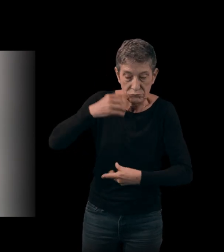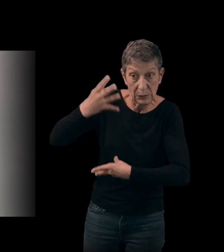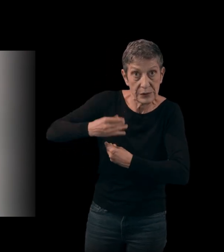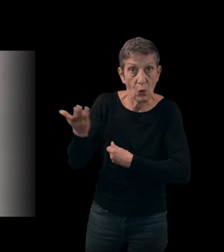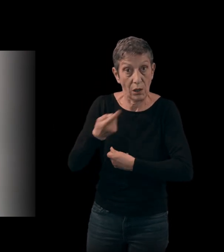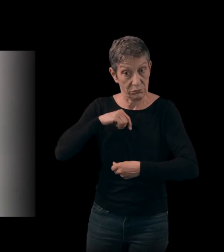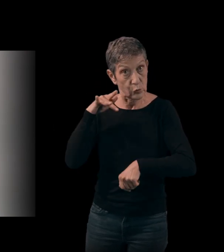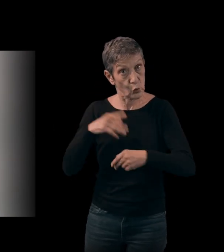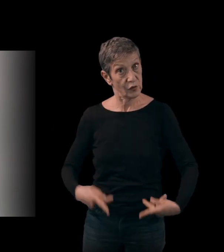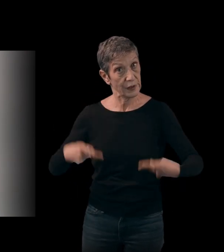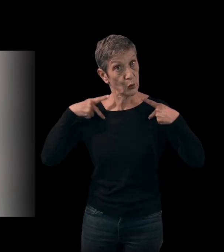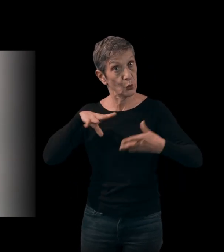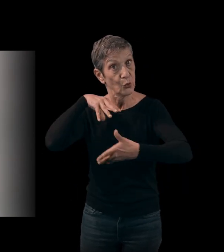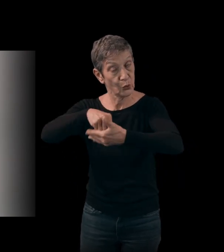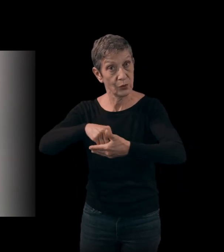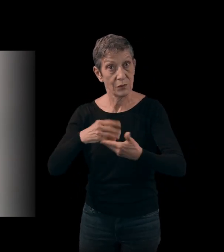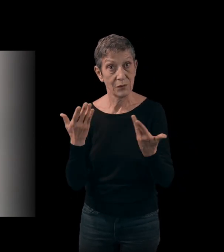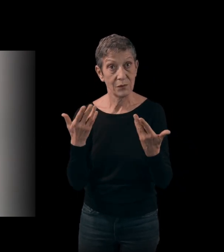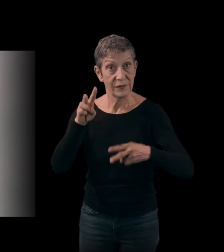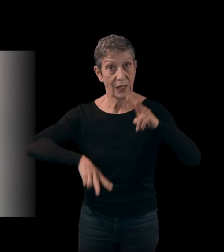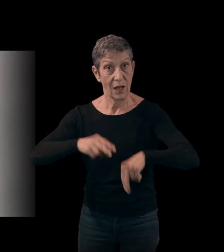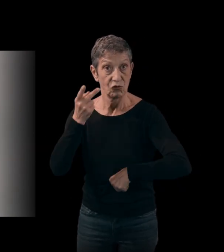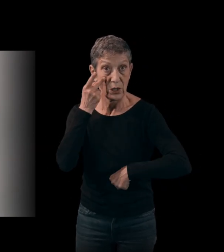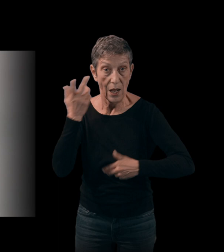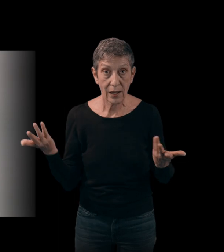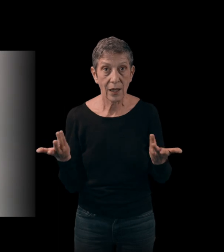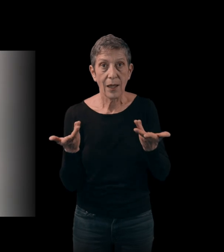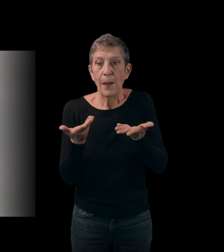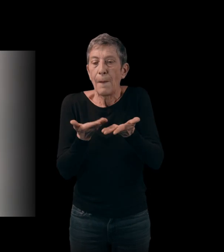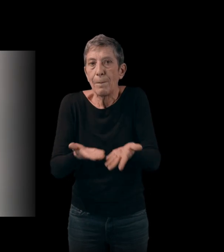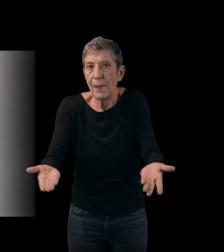habité dans des villages, mais aussi dans le delta du Mékong,